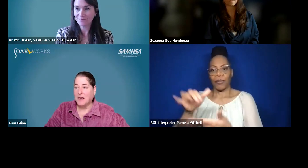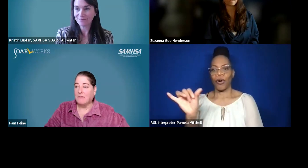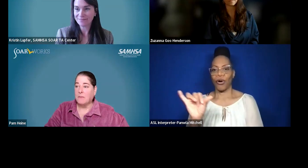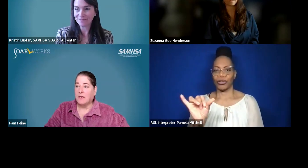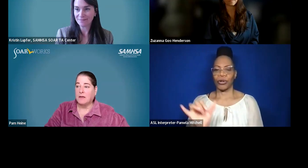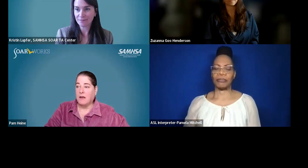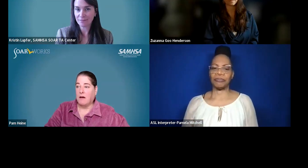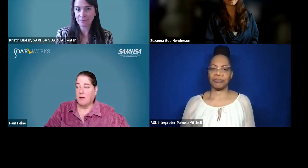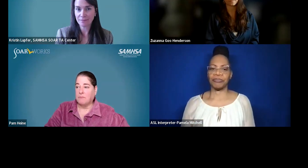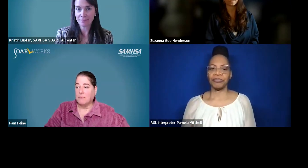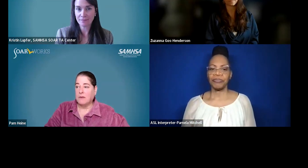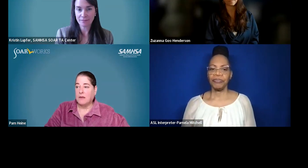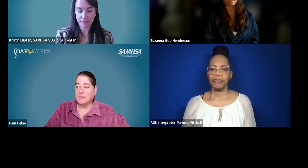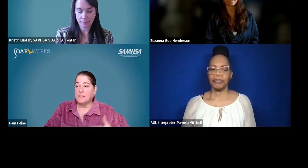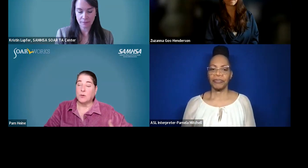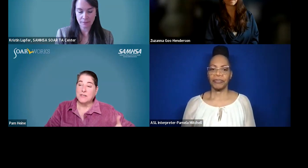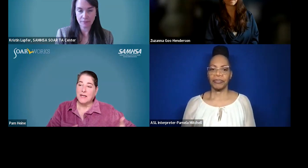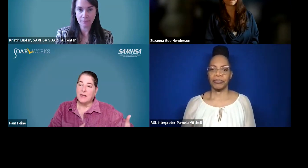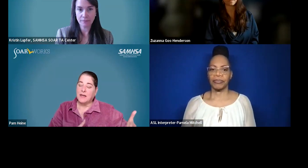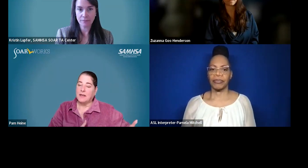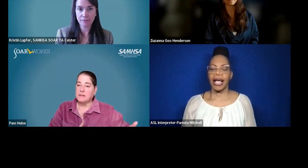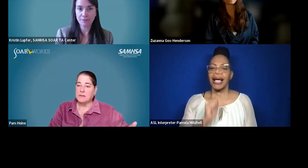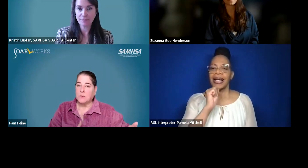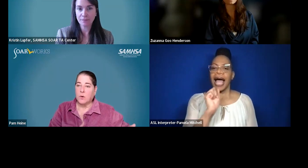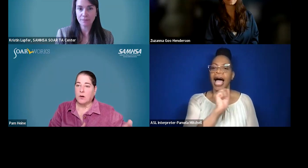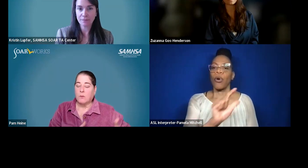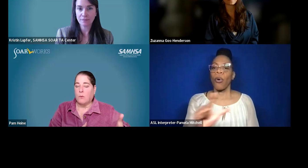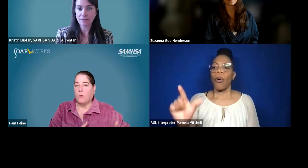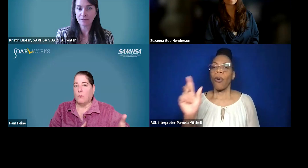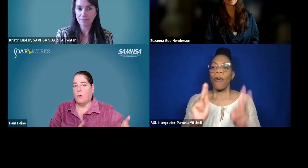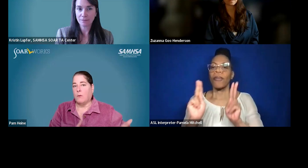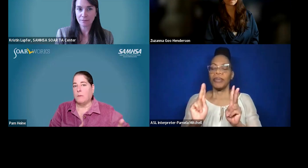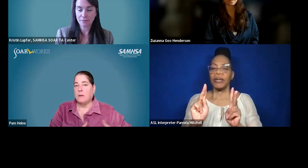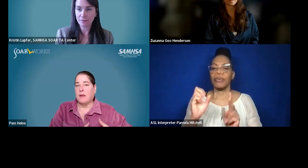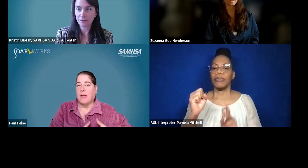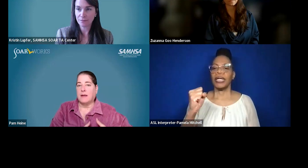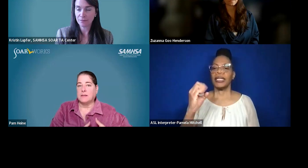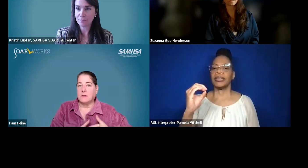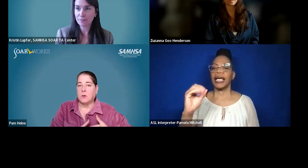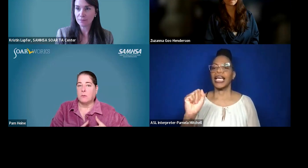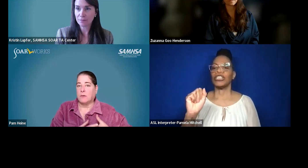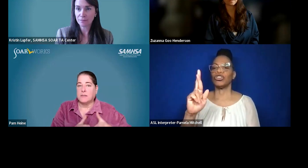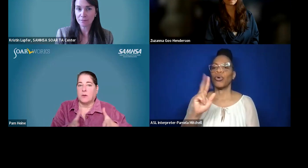Sí, porque no todos son trabajadores sociales dedicados a SOAR. Lo que queremos decir con eso es que